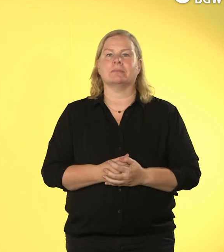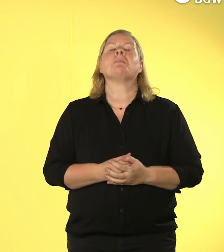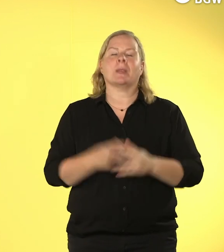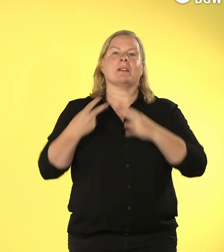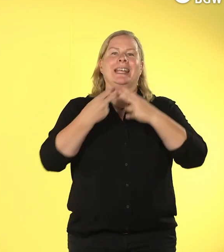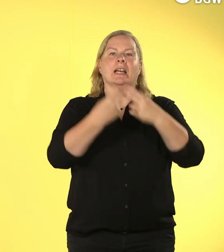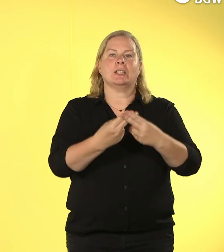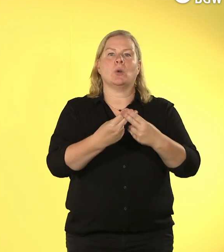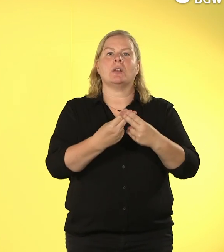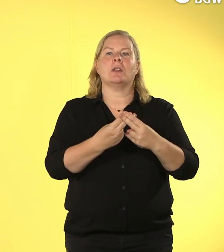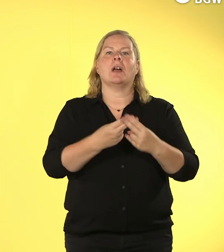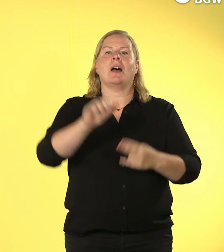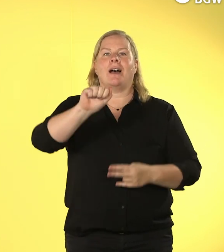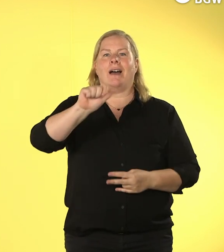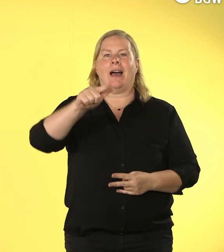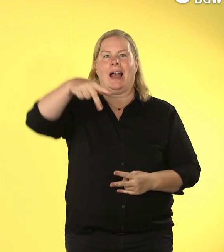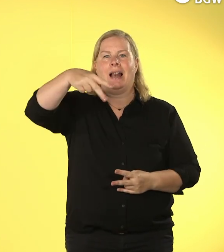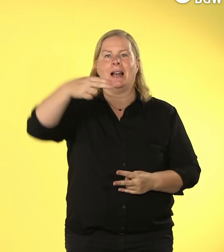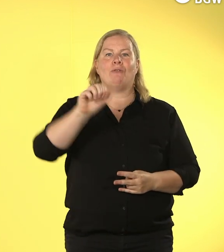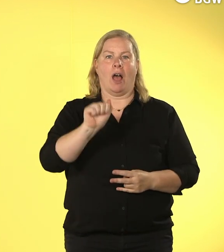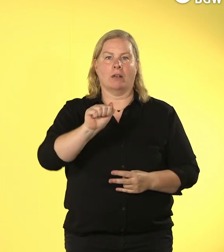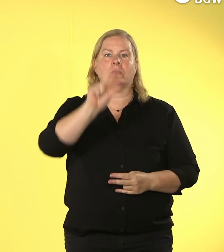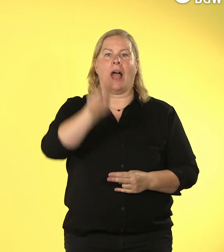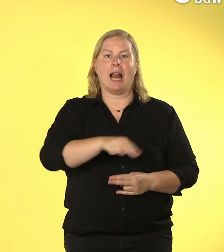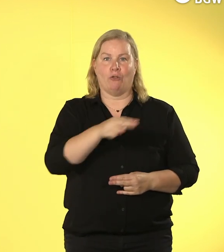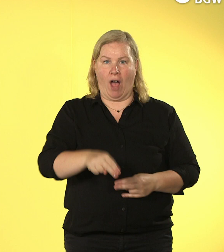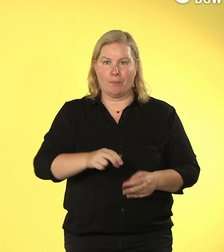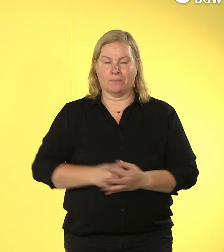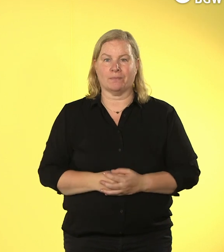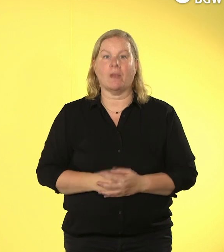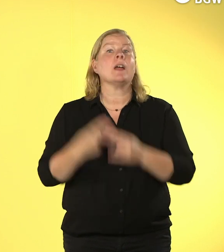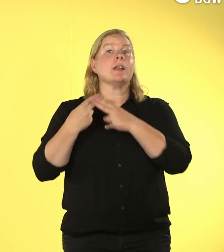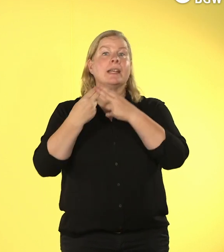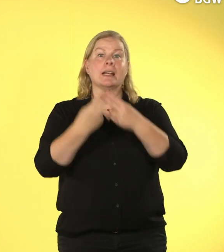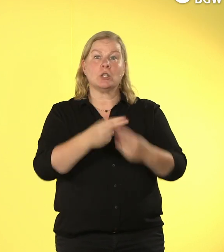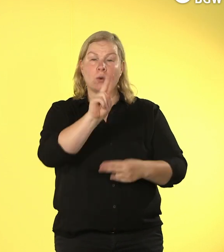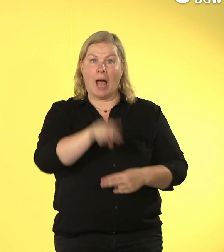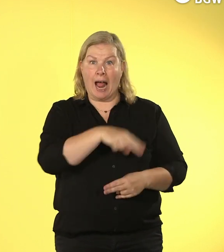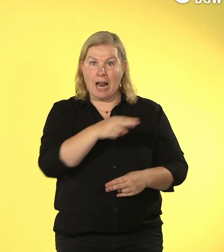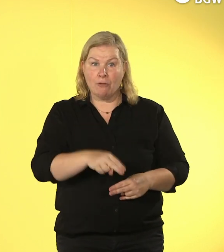Die Generation Alpha sind die nach 2012 geboren.